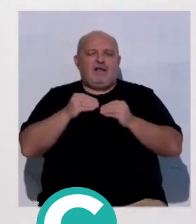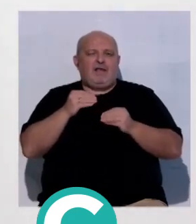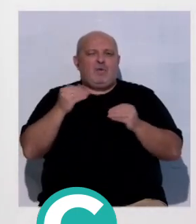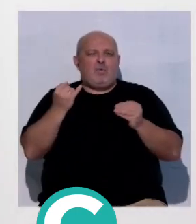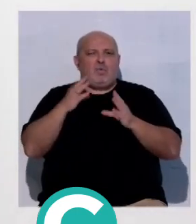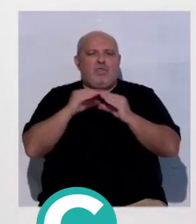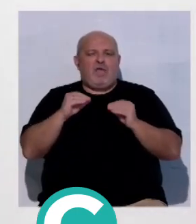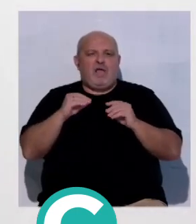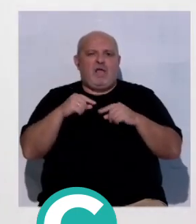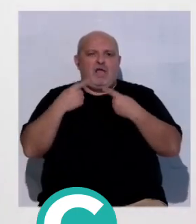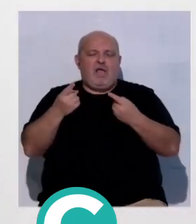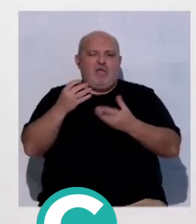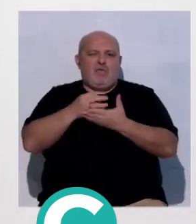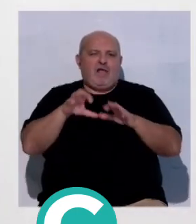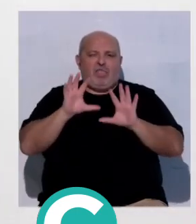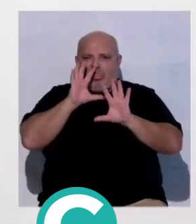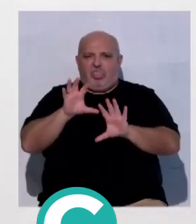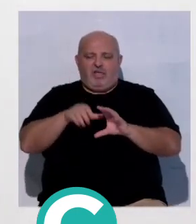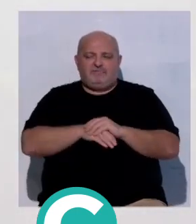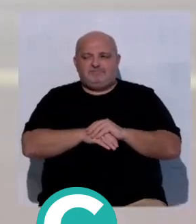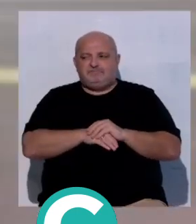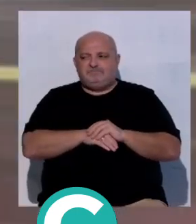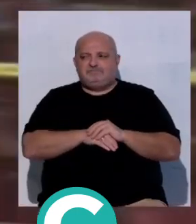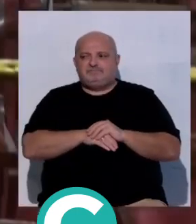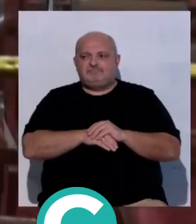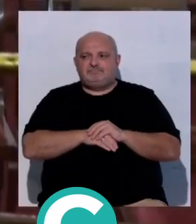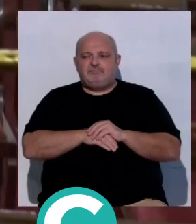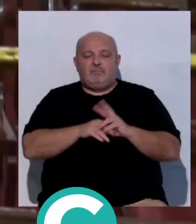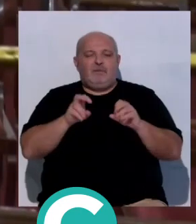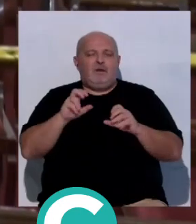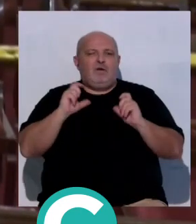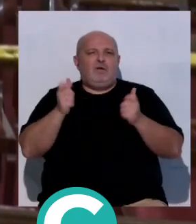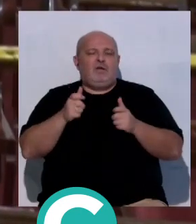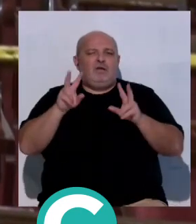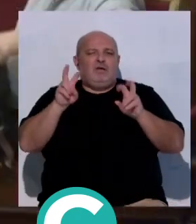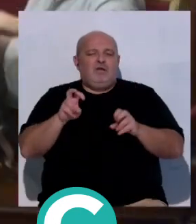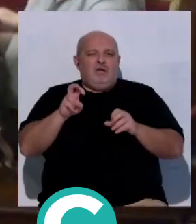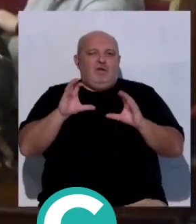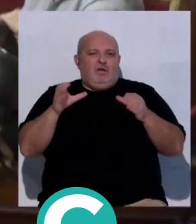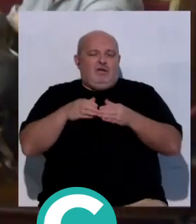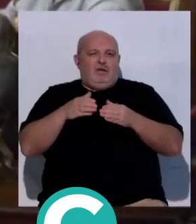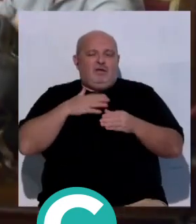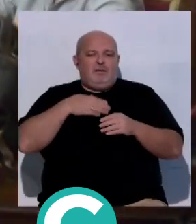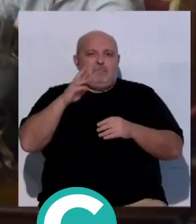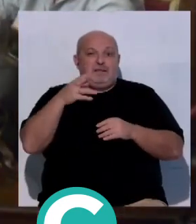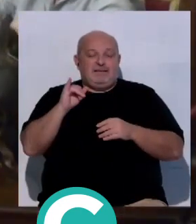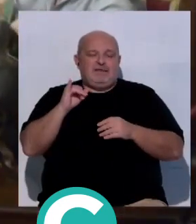Andalucía a la ciudad tras una reunión mantenida con el colectivo de petis las siglas de personal